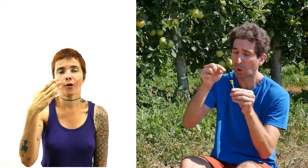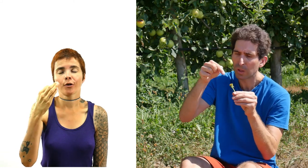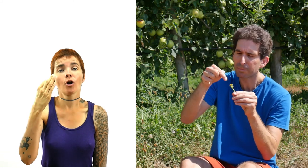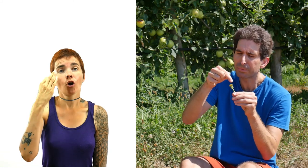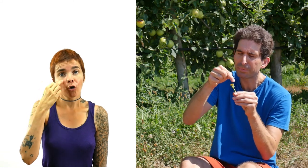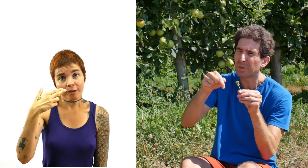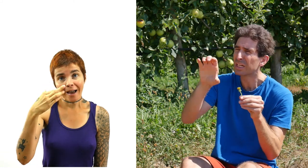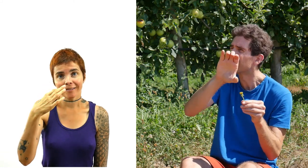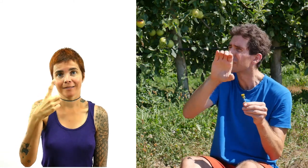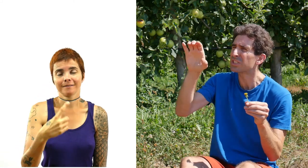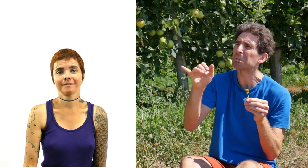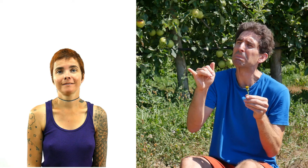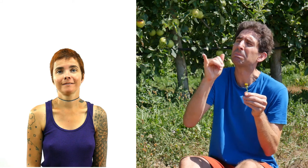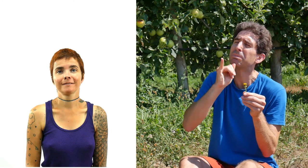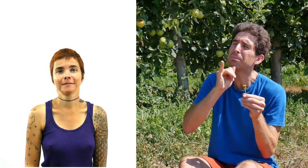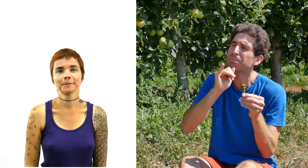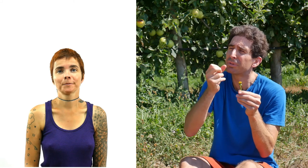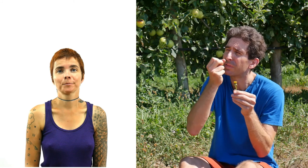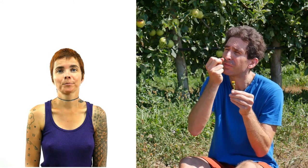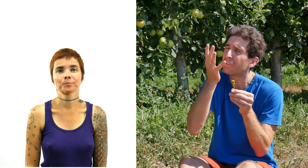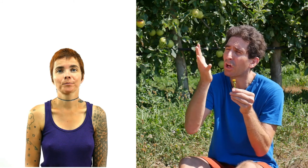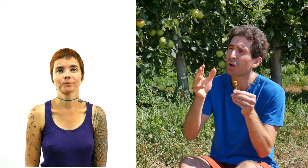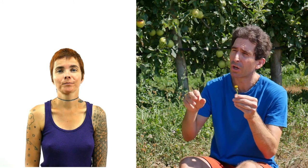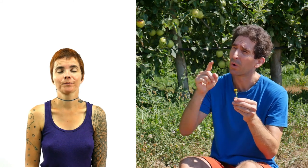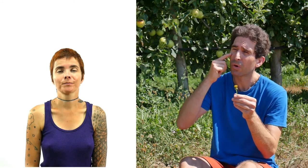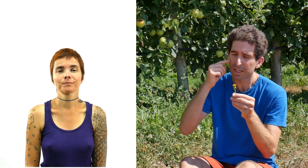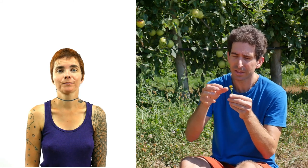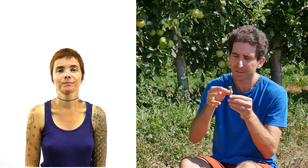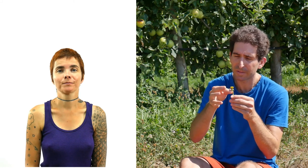mais une centaine de petites fleurs ? Regarde.